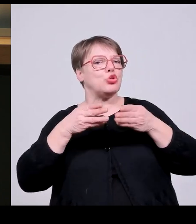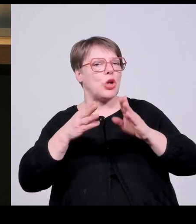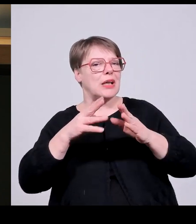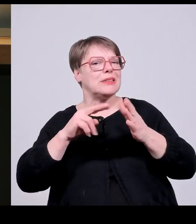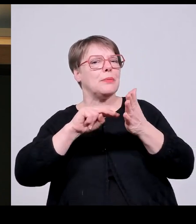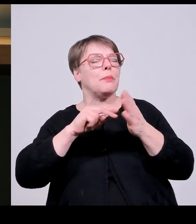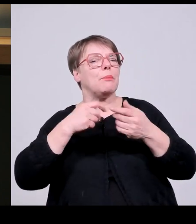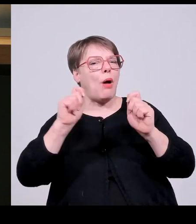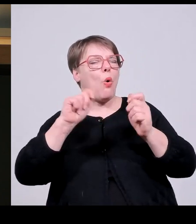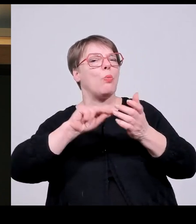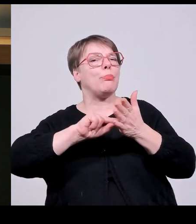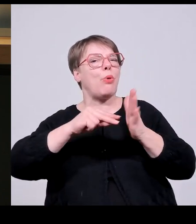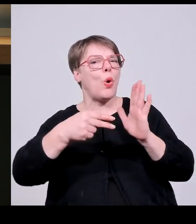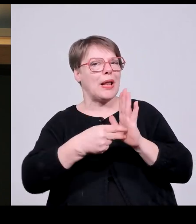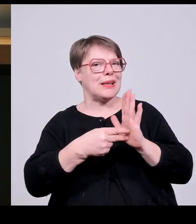darauf ausgerichtet ist.